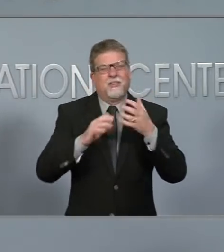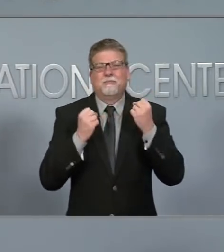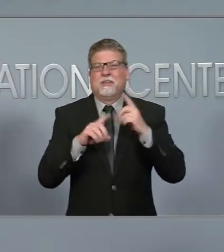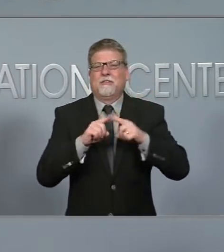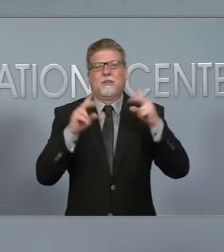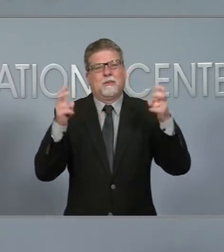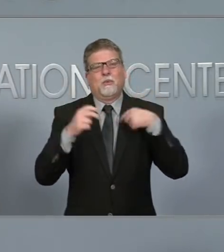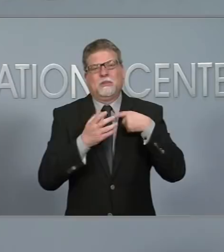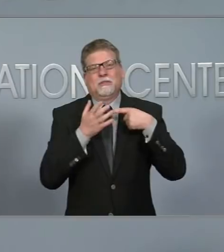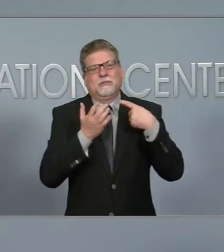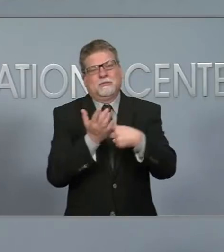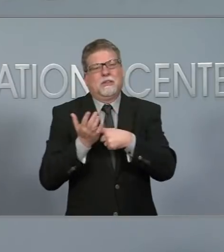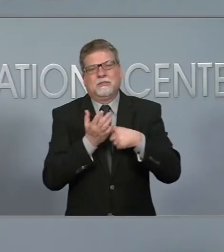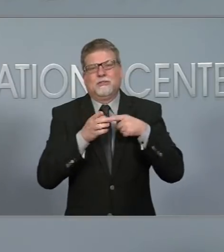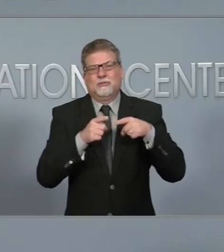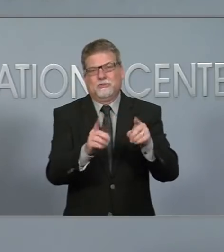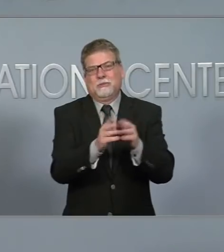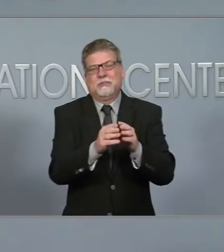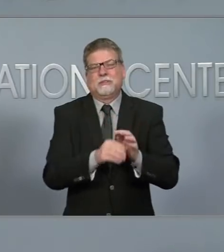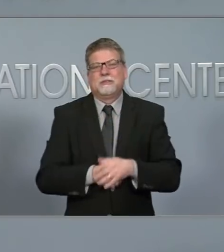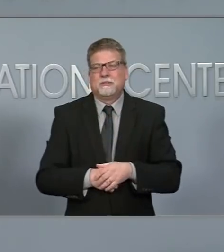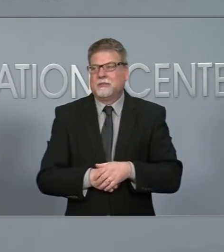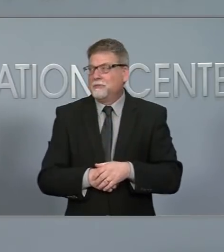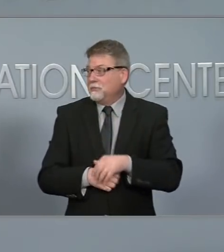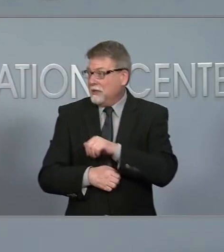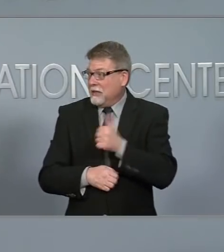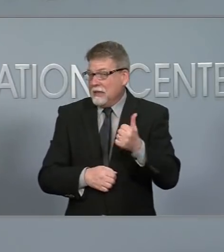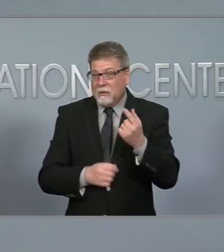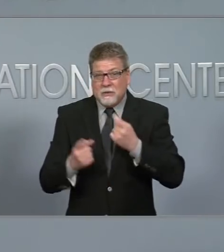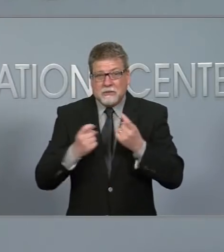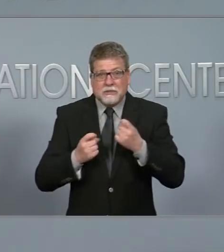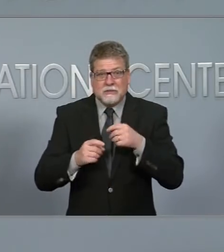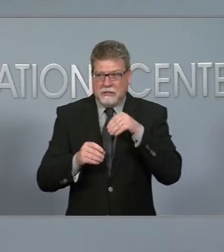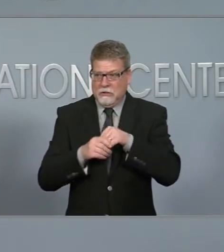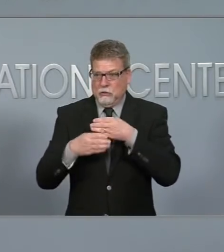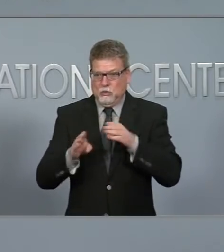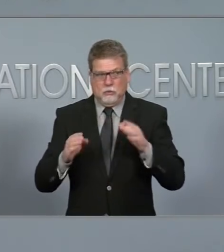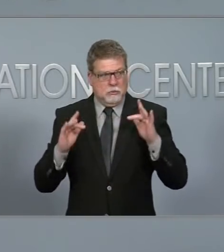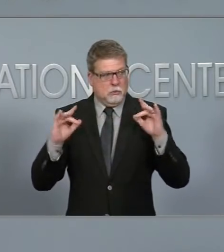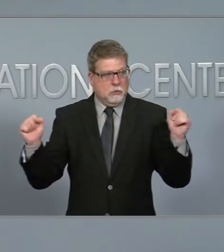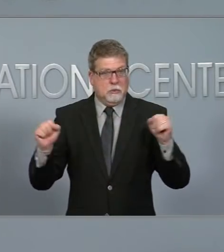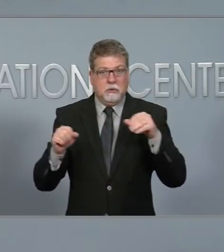este ha sido un tópico en las conversaciones, al igual que las estrategias para que la